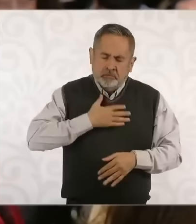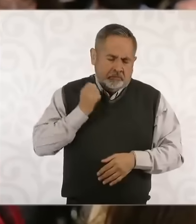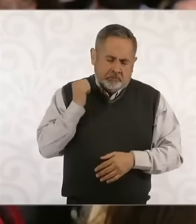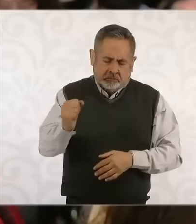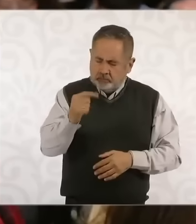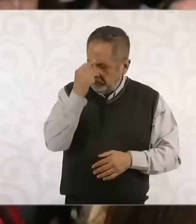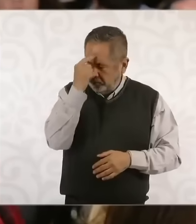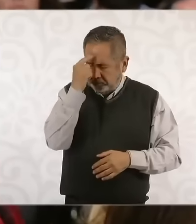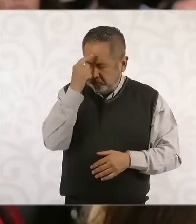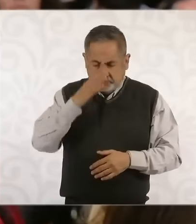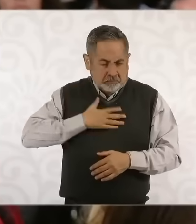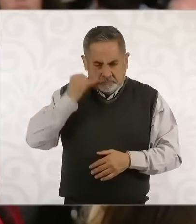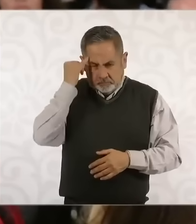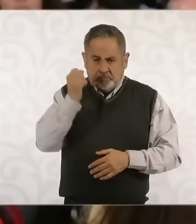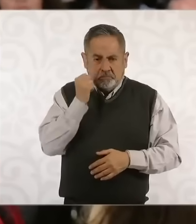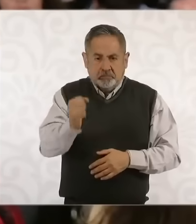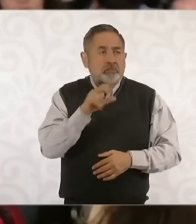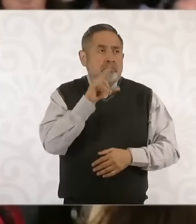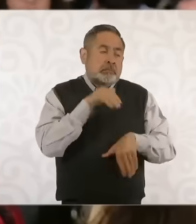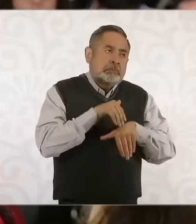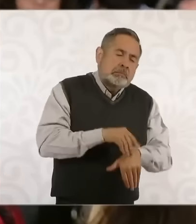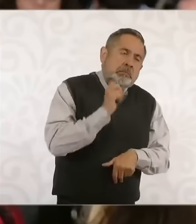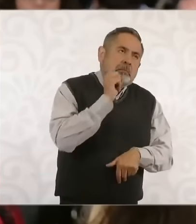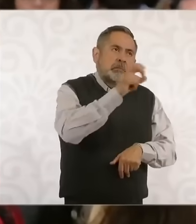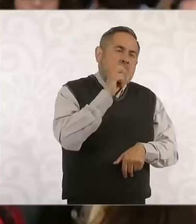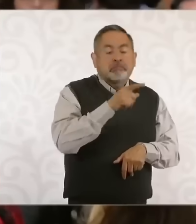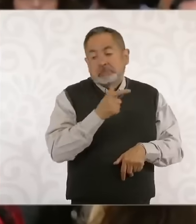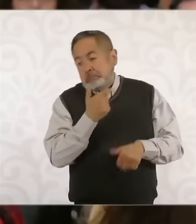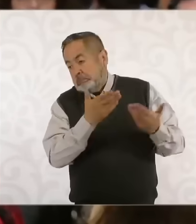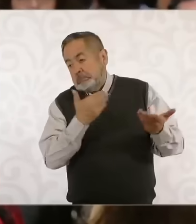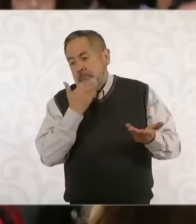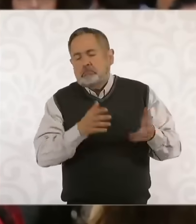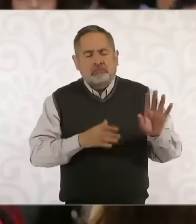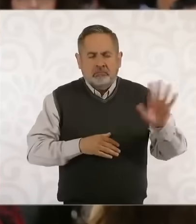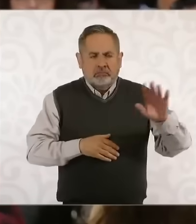en los principios, el en la intervención, en el rechazo a la injerencia, además de una potencia